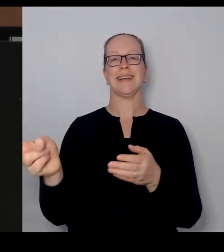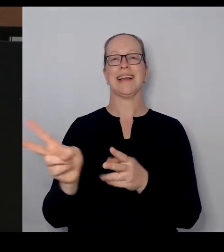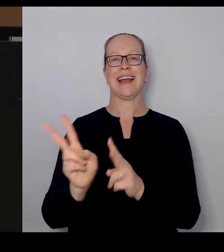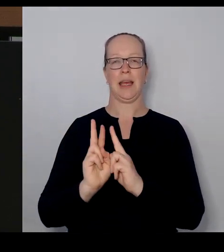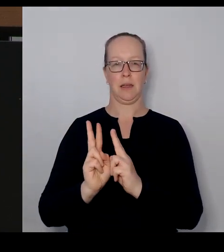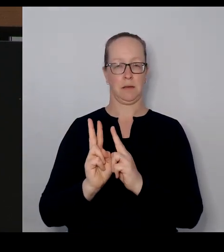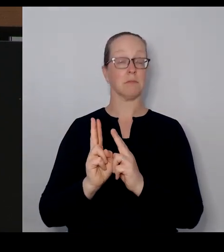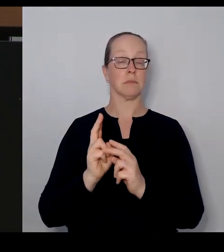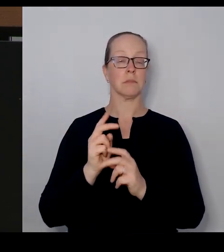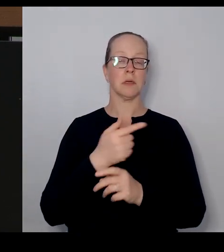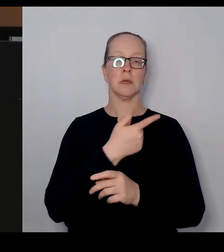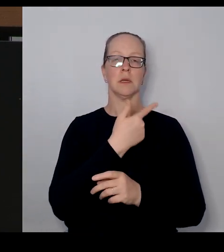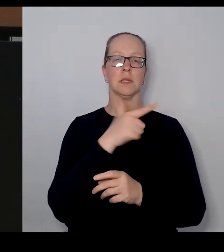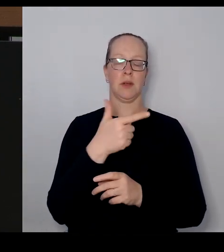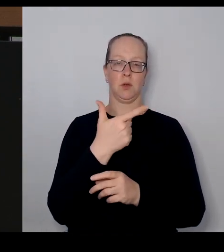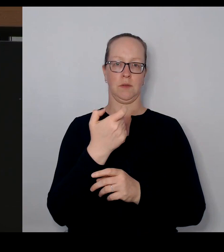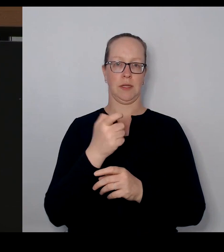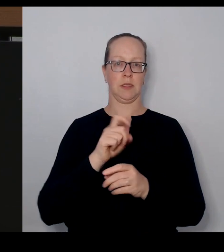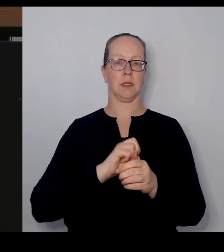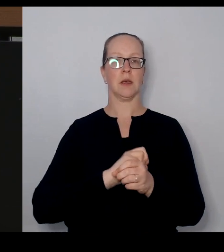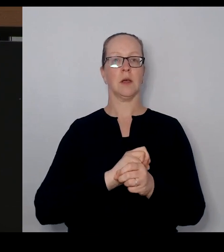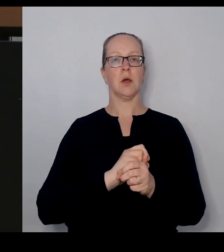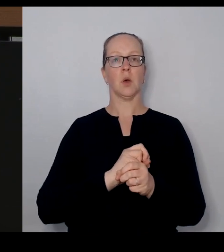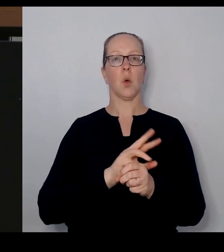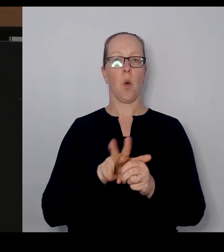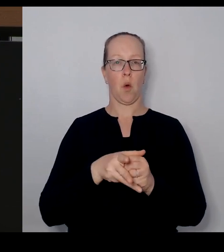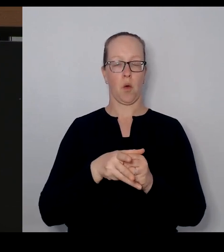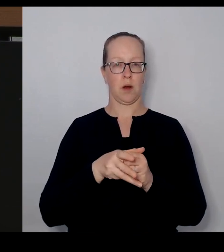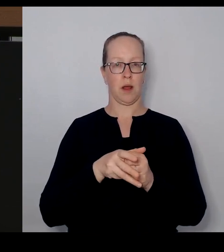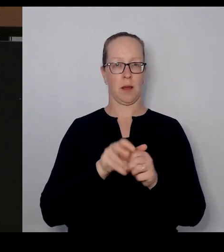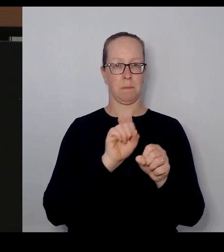Damit ist die Einnahmesituation aber nur scheinbar verbessert worden.